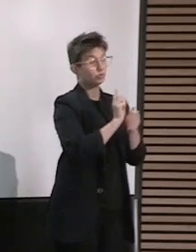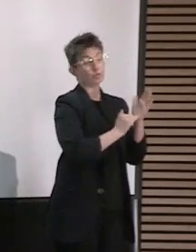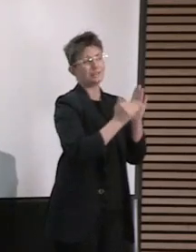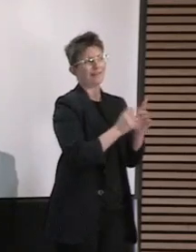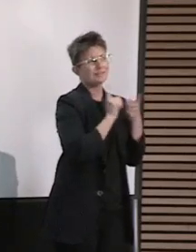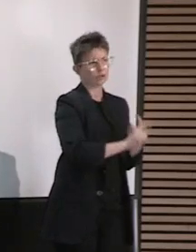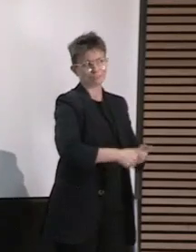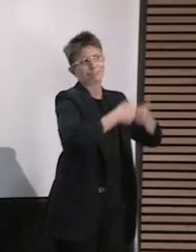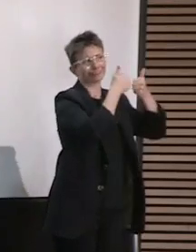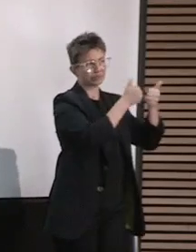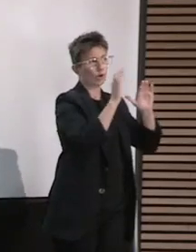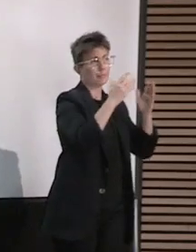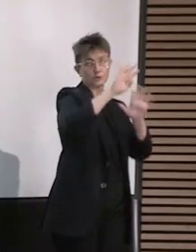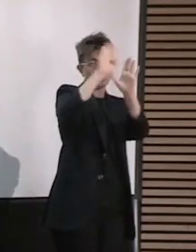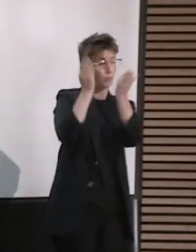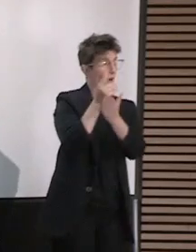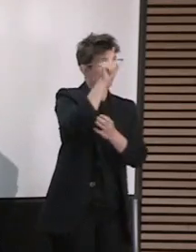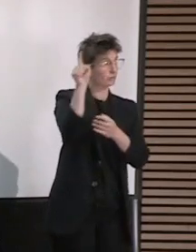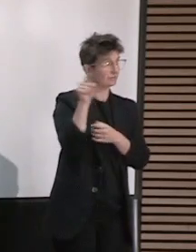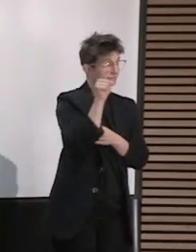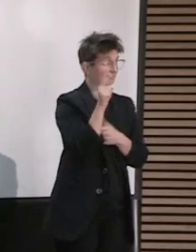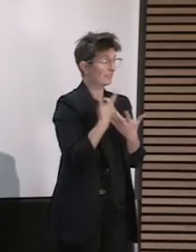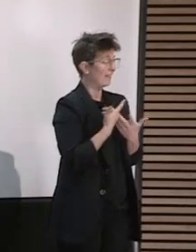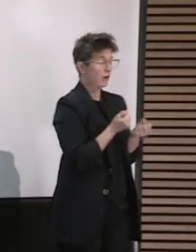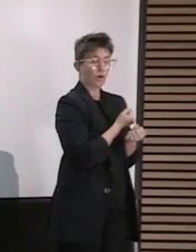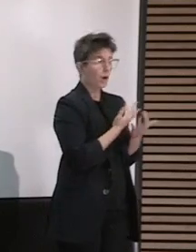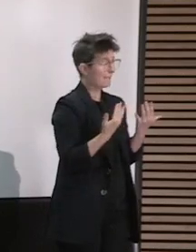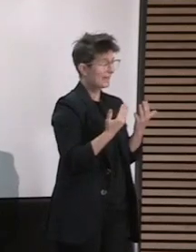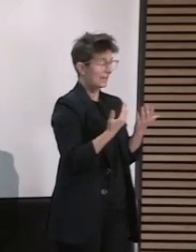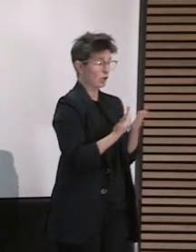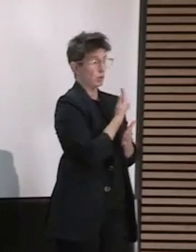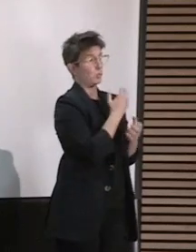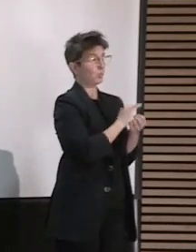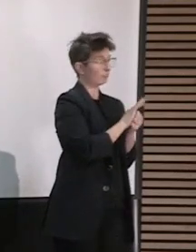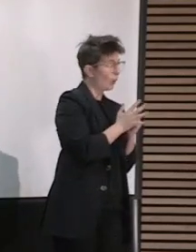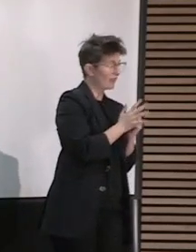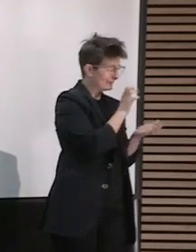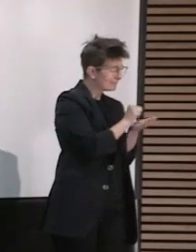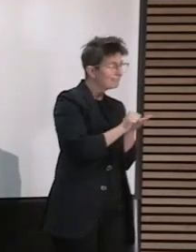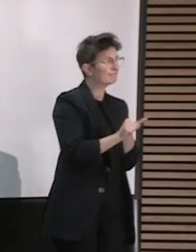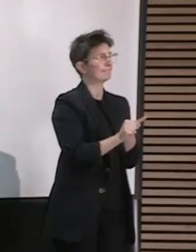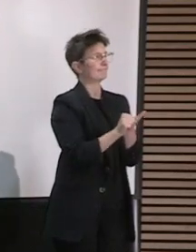au mahi, kei te noho tonu a Niu Tireni ki tetahi. Tauranga pai